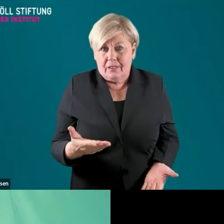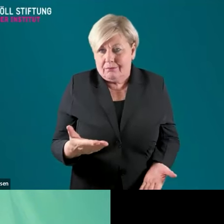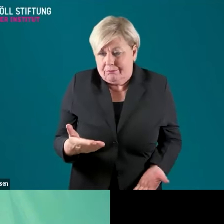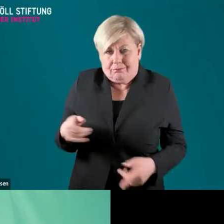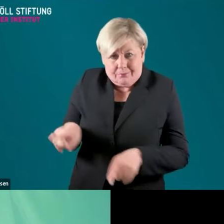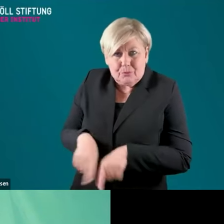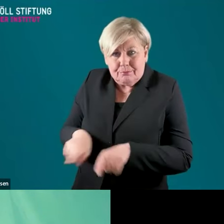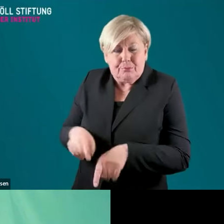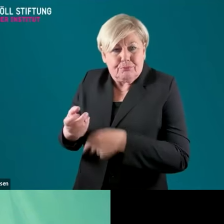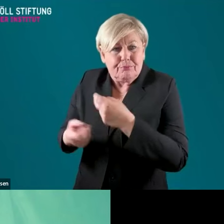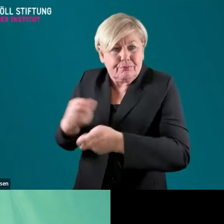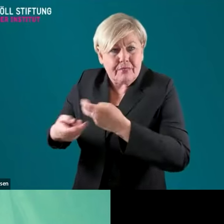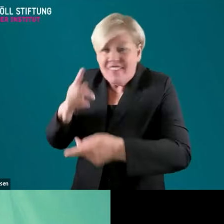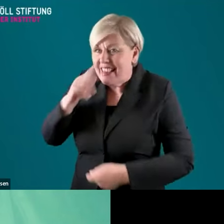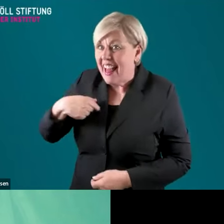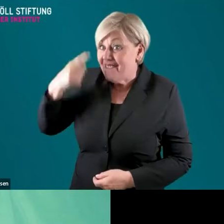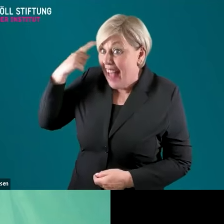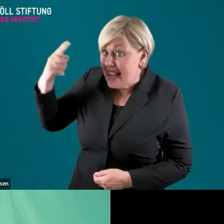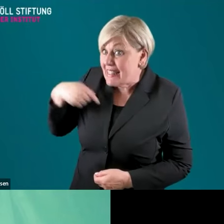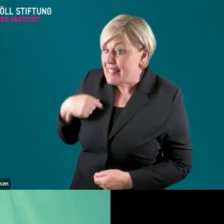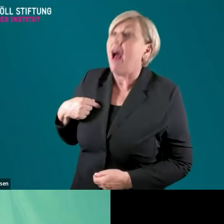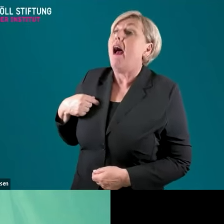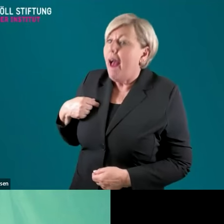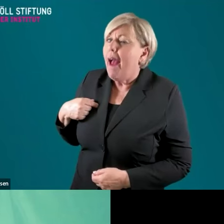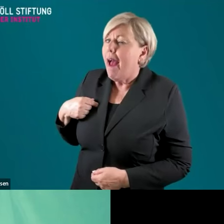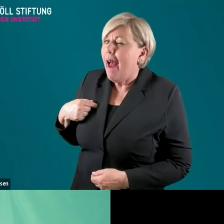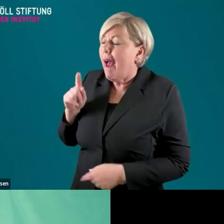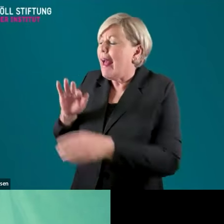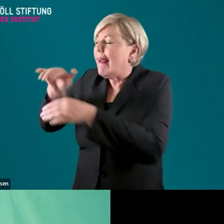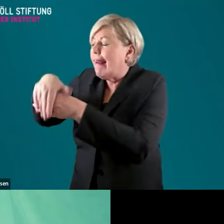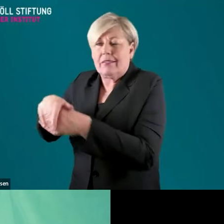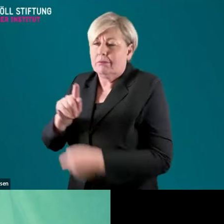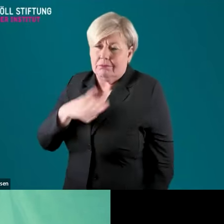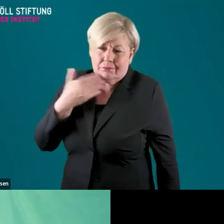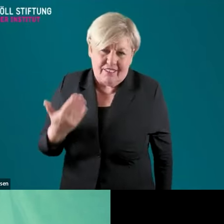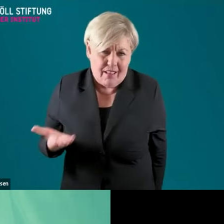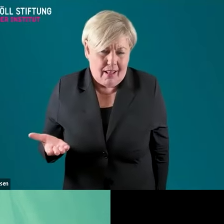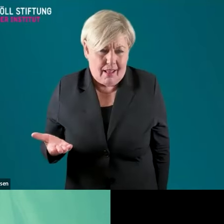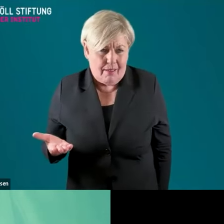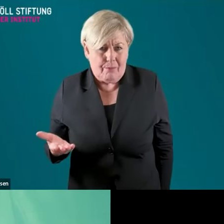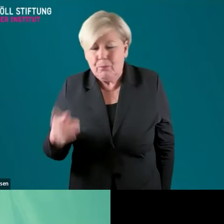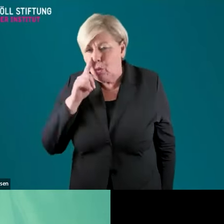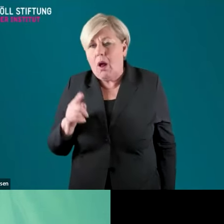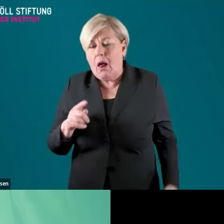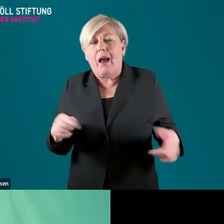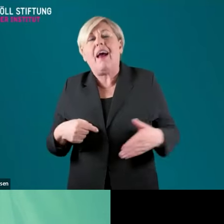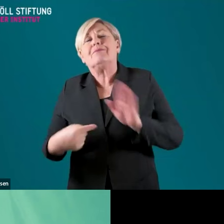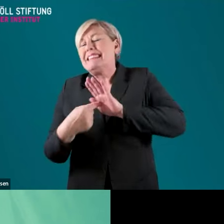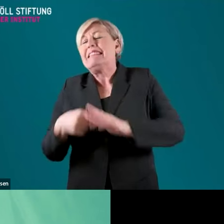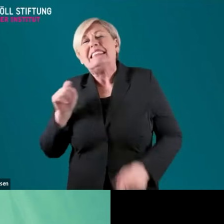Genau. Und wenn man das weiß, dann weiß man, okay, so viel steckt gar nicht dahinter. Das ist einfach nur immer ein Verweisen auf diese Narrative.